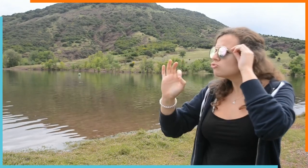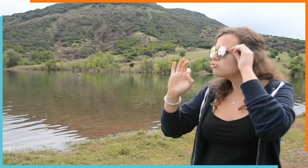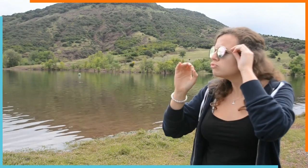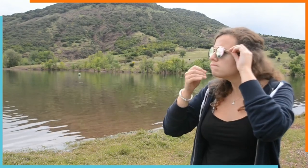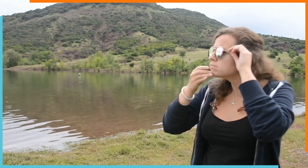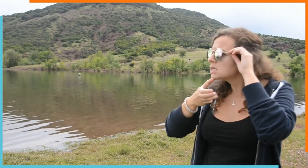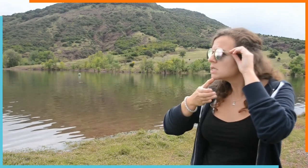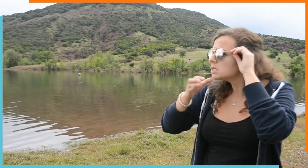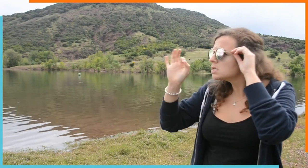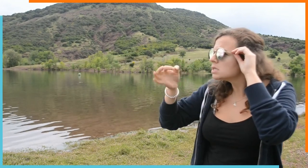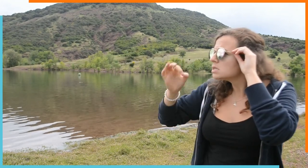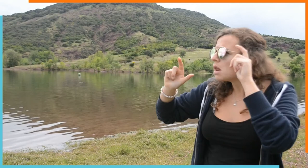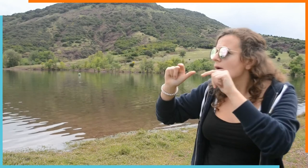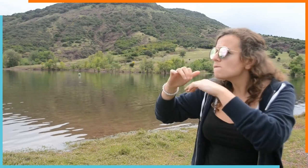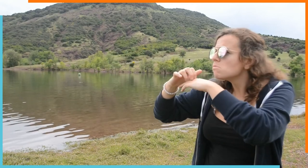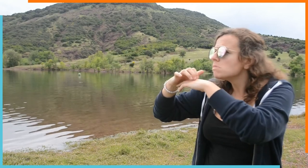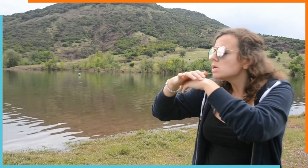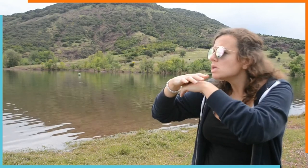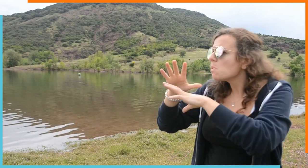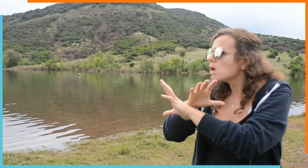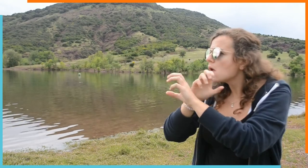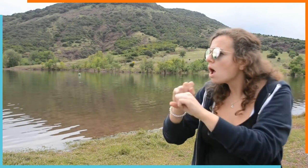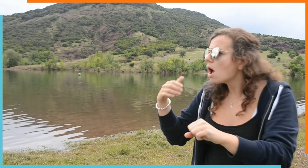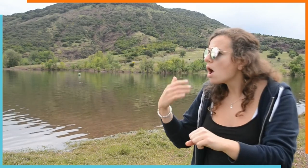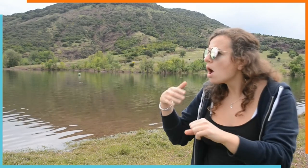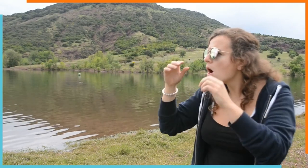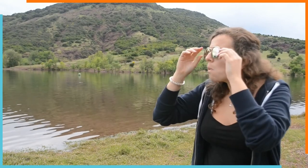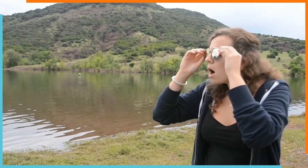Ah oui, c'est juste ! *Bouche bée* Oui, elles sont là les fourmis, incroyable !